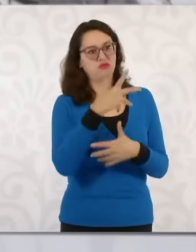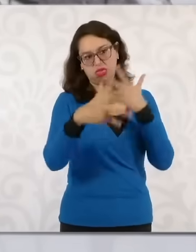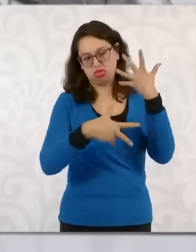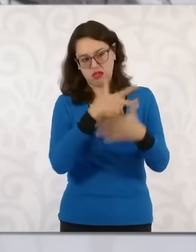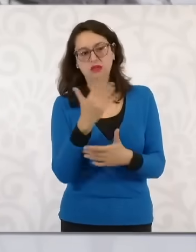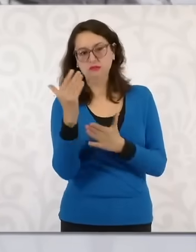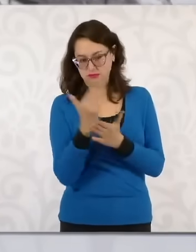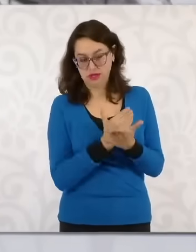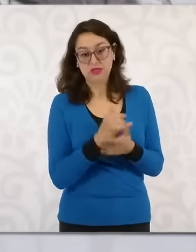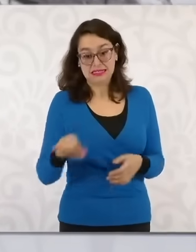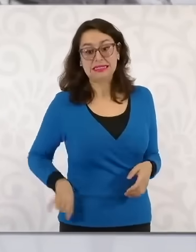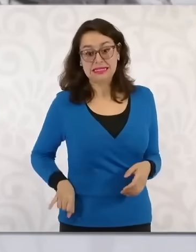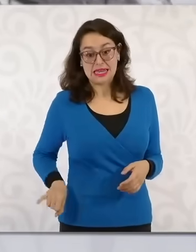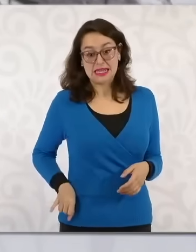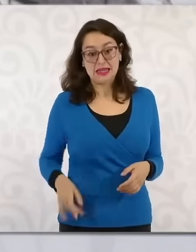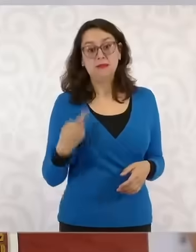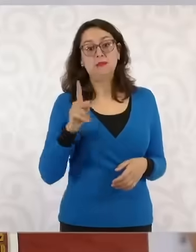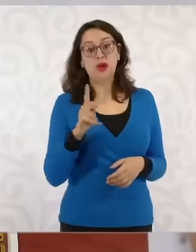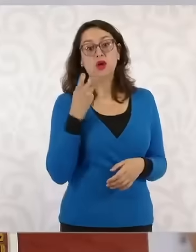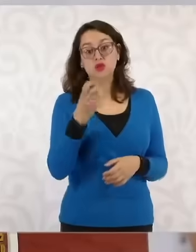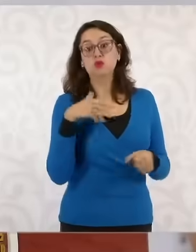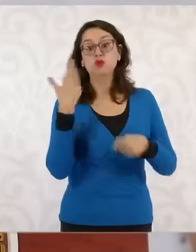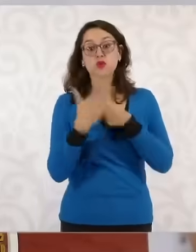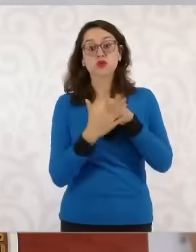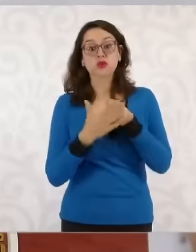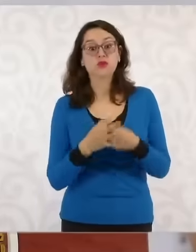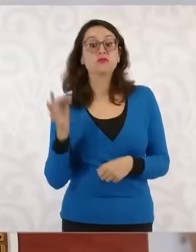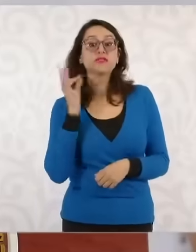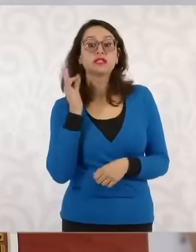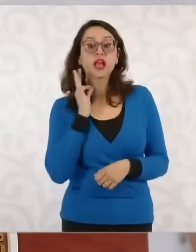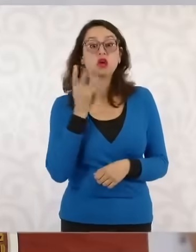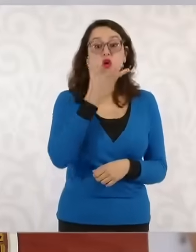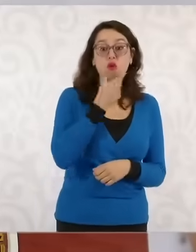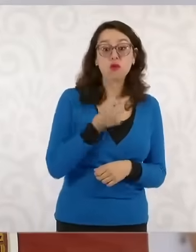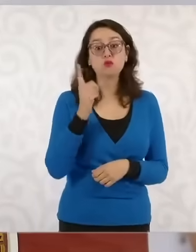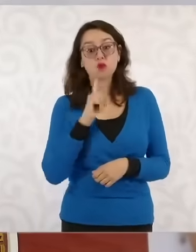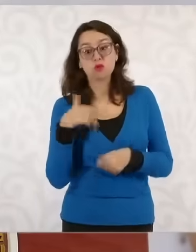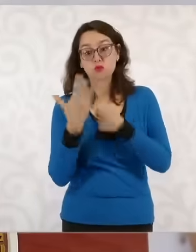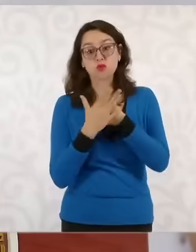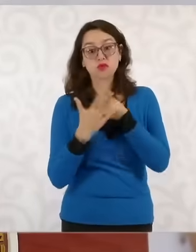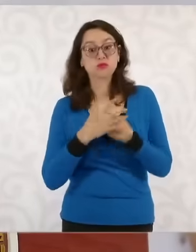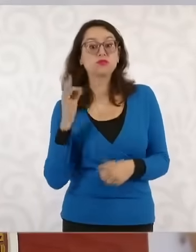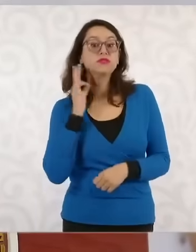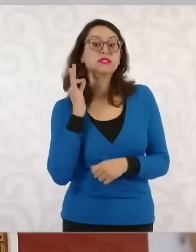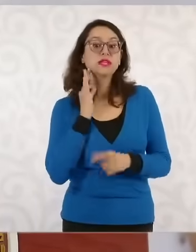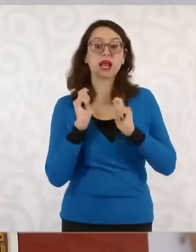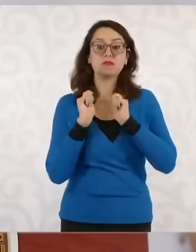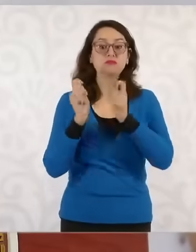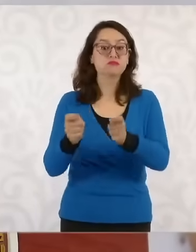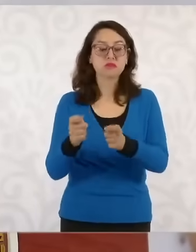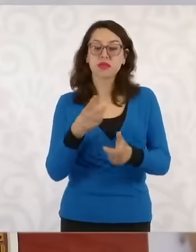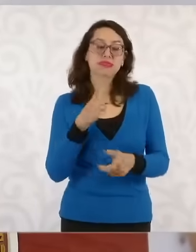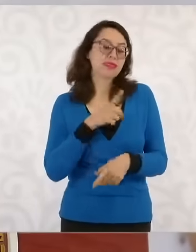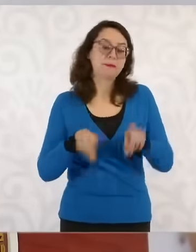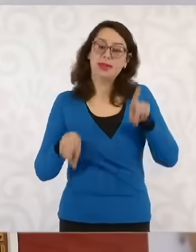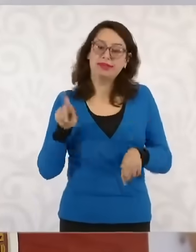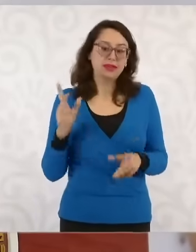si nos interesa, pero depende de la fiscal o el fiscal que llegue la o el fiscal que llegue a